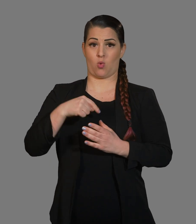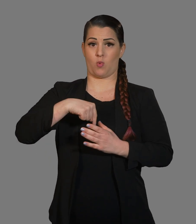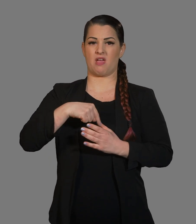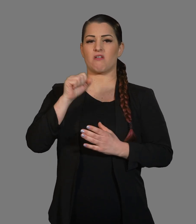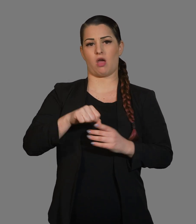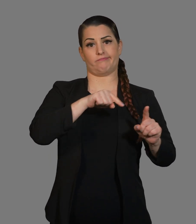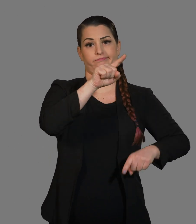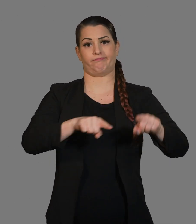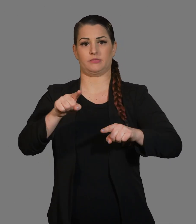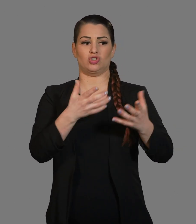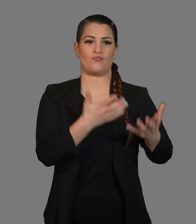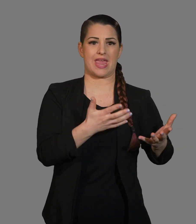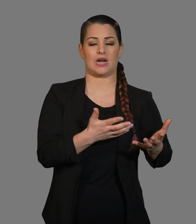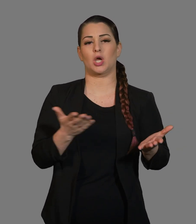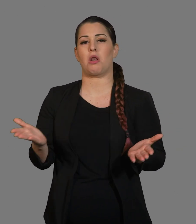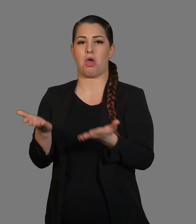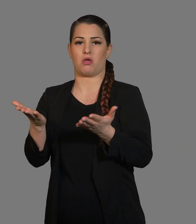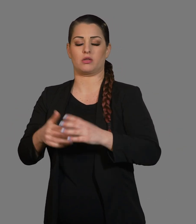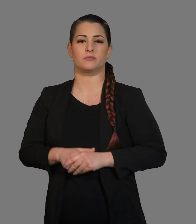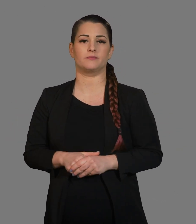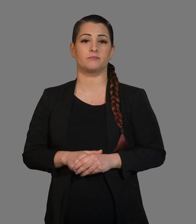Diese Symptome können unterschiedlich schwer sein.